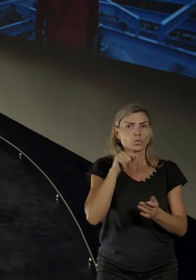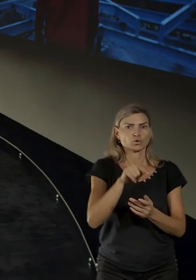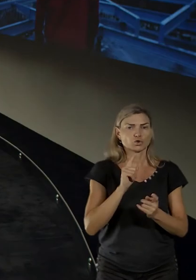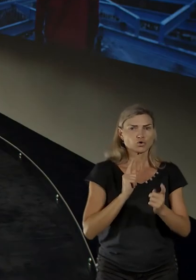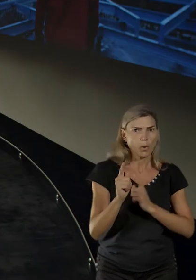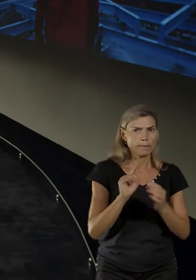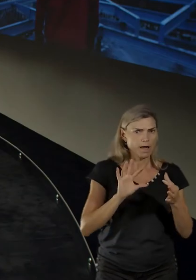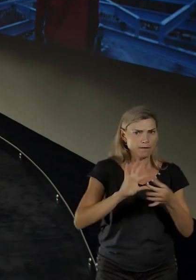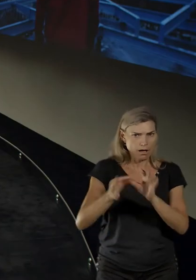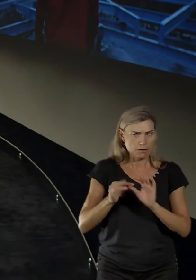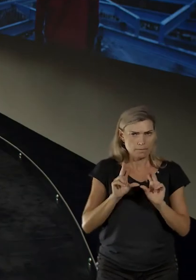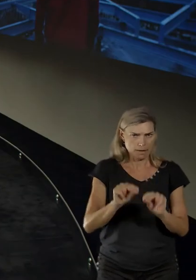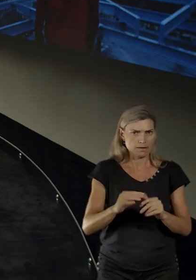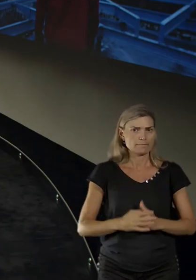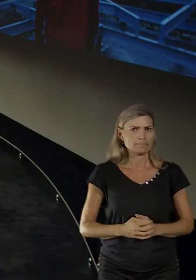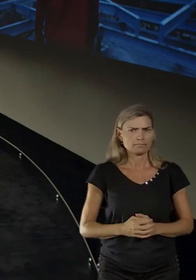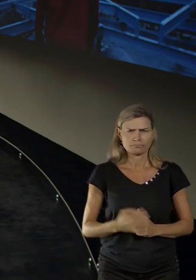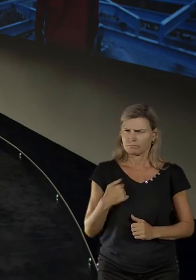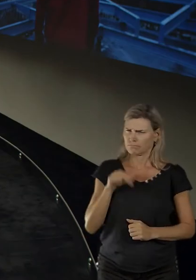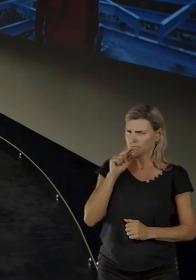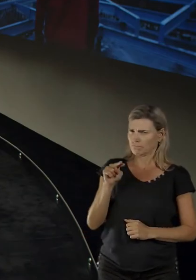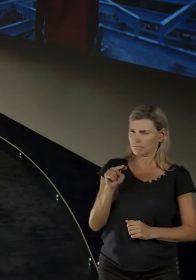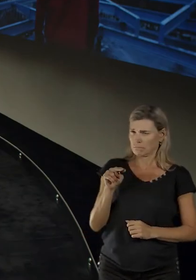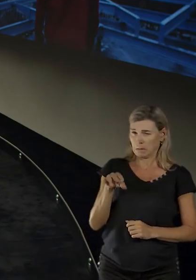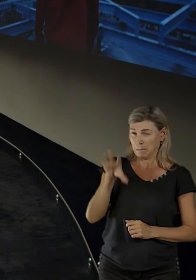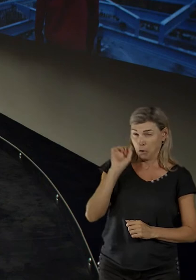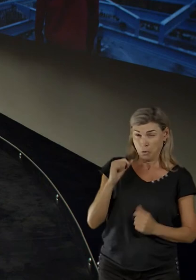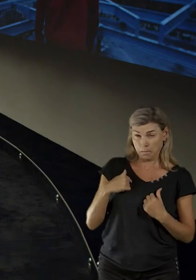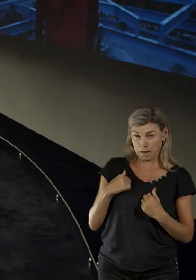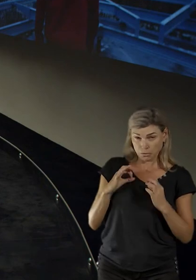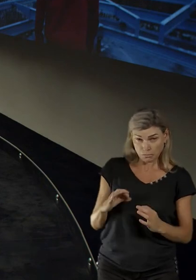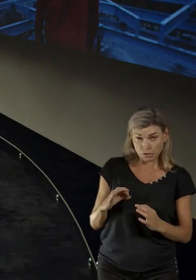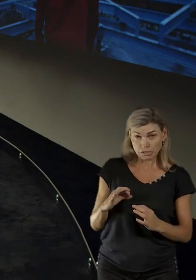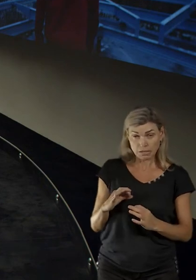Jestli vás správně chápu, tak mně by se vlastně tohle líbilo.